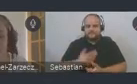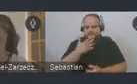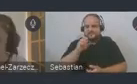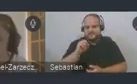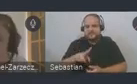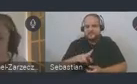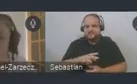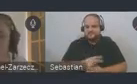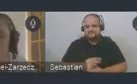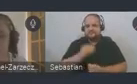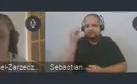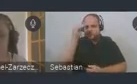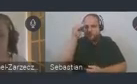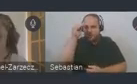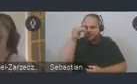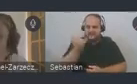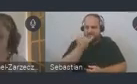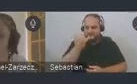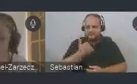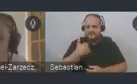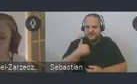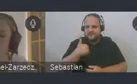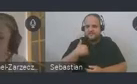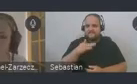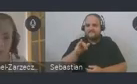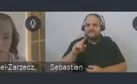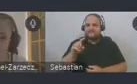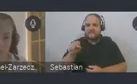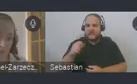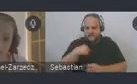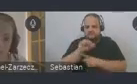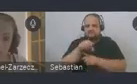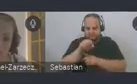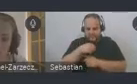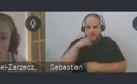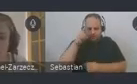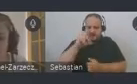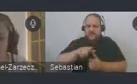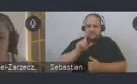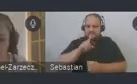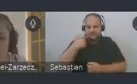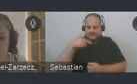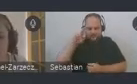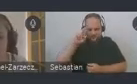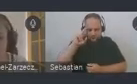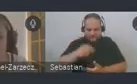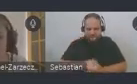Ja na fizyce potakiwałam, że rozumiem, a nie wiedziałam, o czym pani mówi. To nam chyba zostaje.